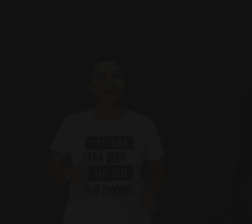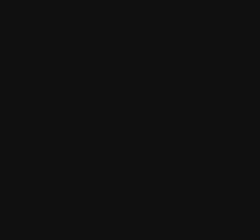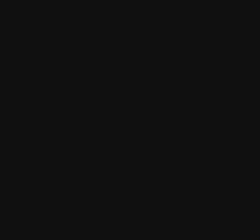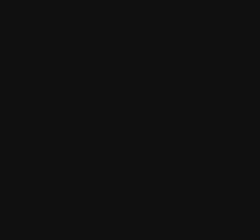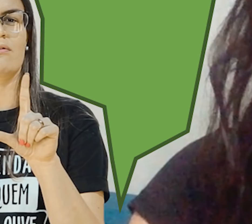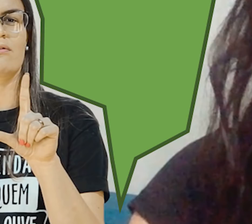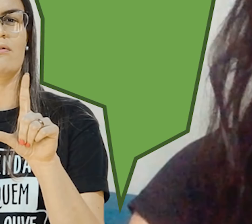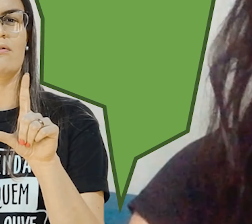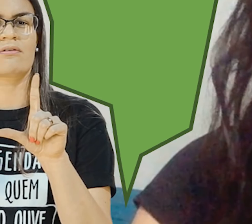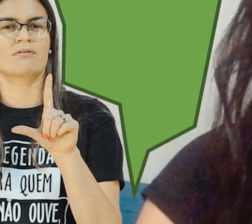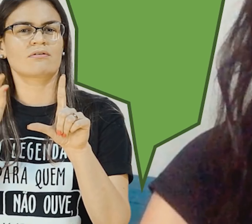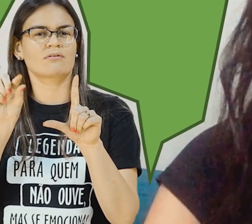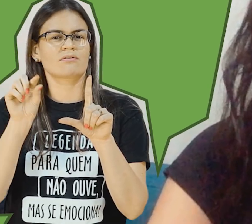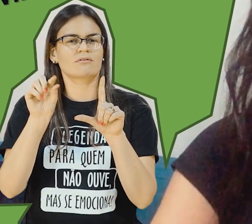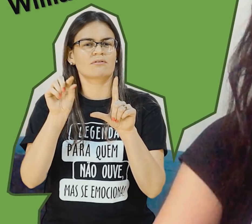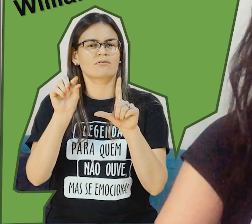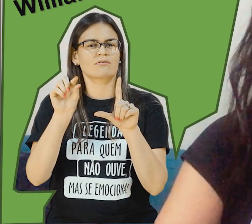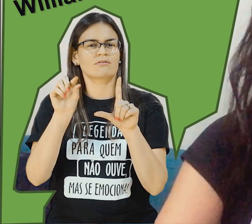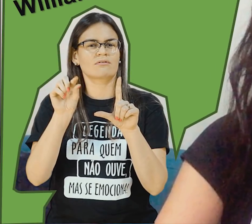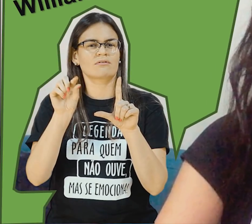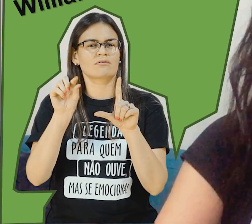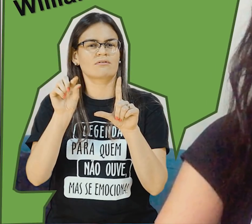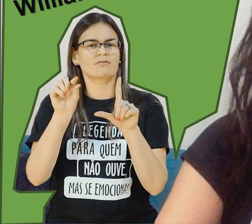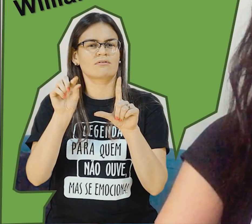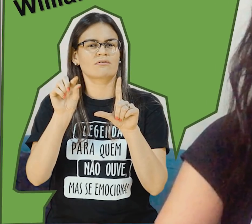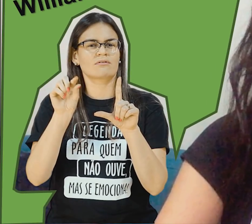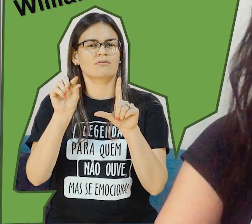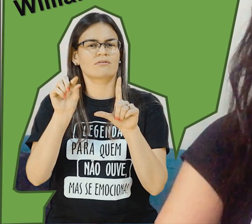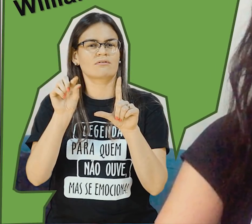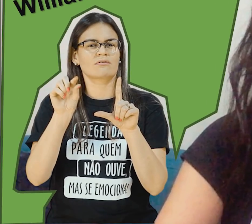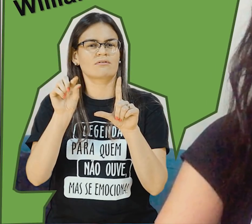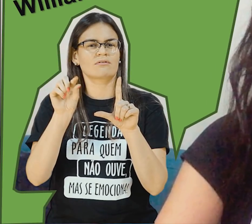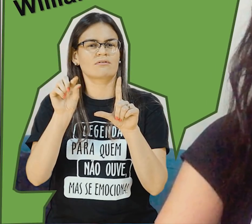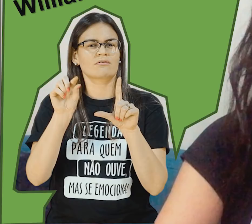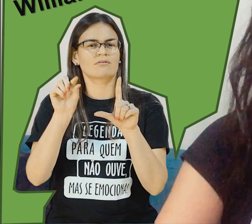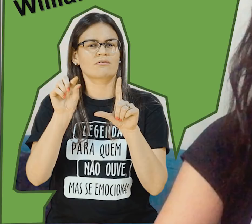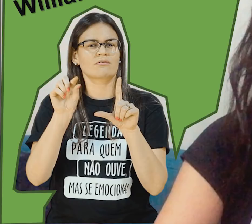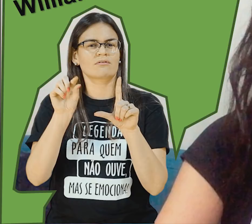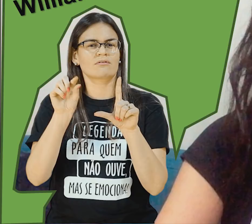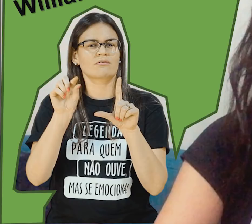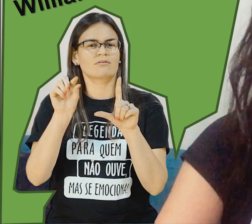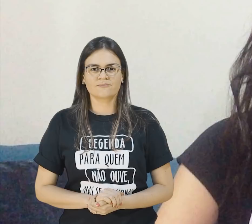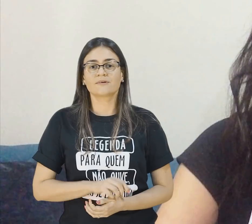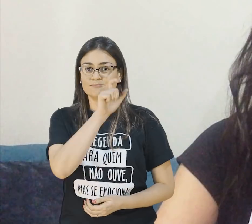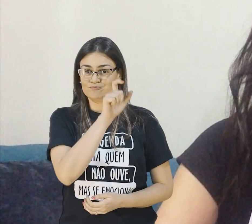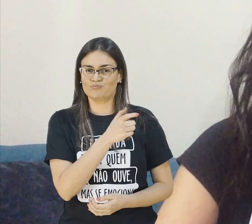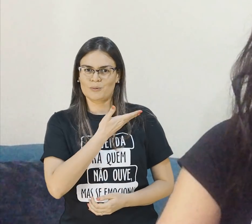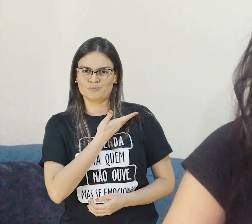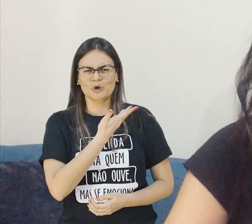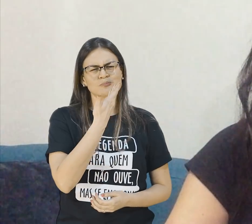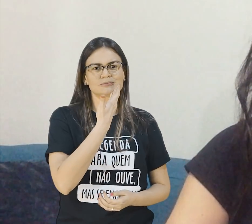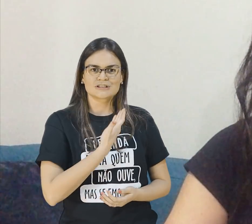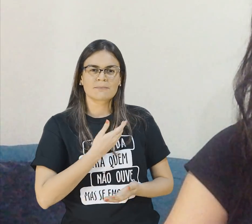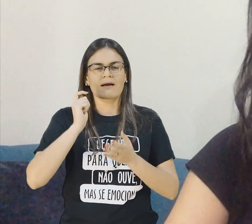[Audiodescrição] [Lak] Um amigo meu pediu